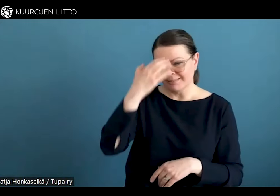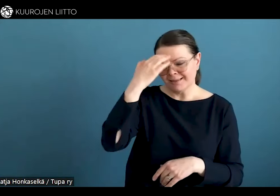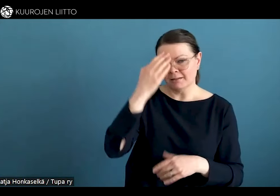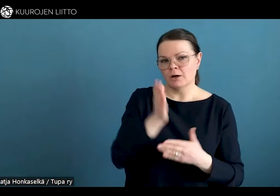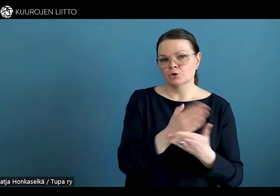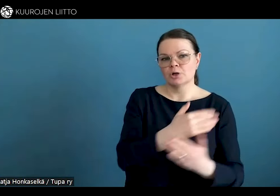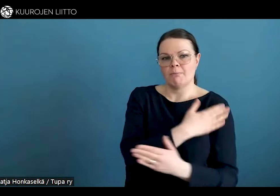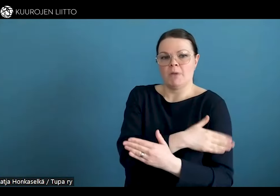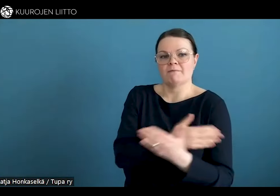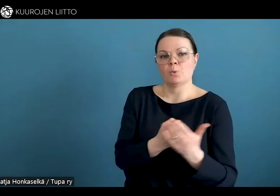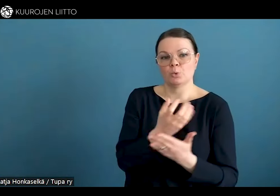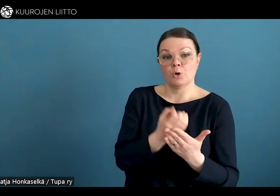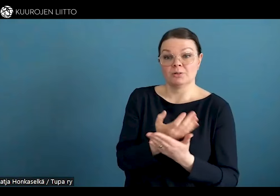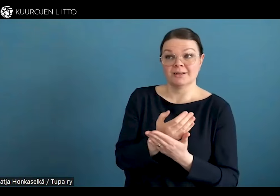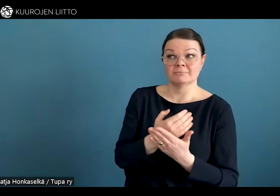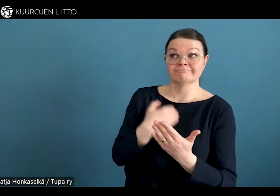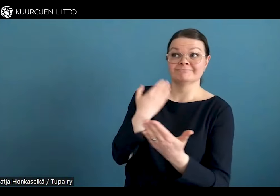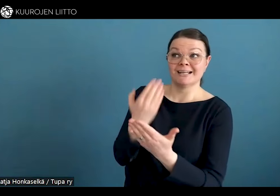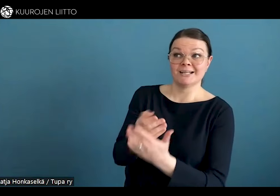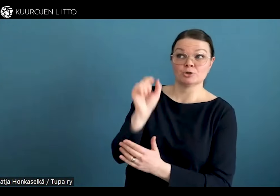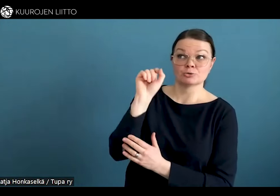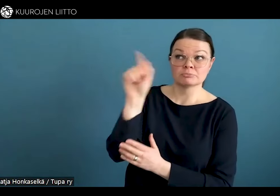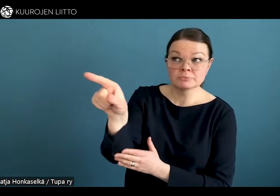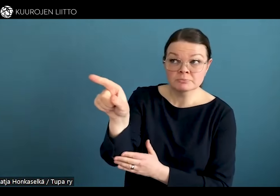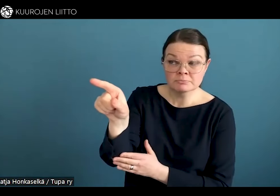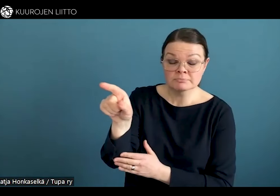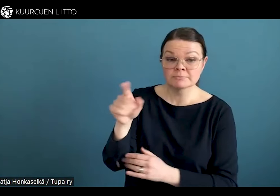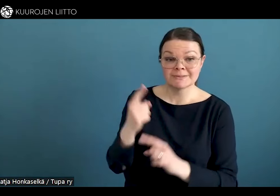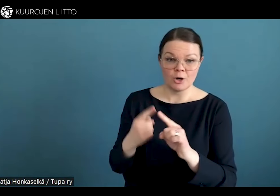Tiedän, että osa palveluntuottajista on ehdottanut Kelalle -